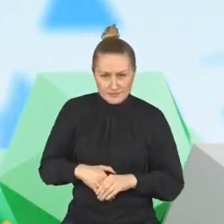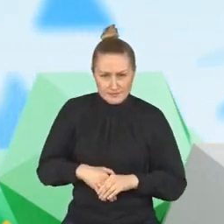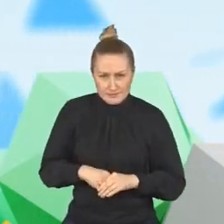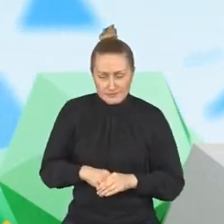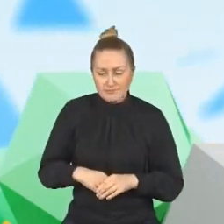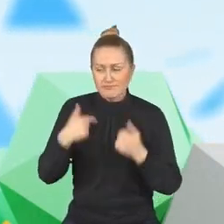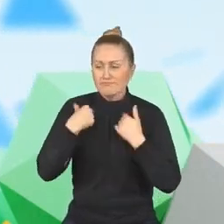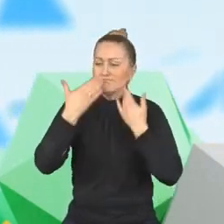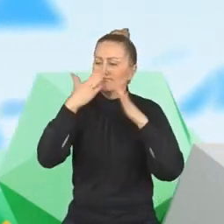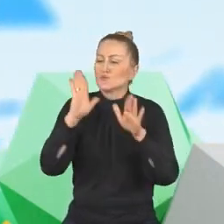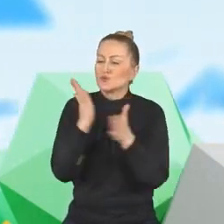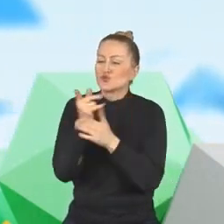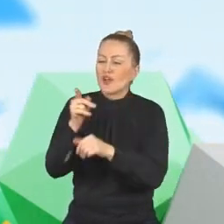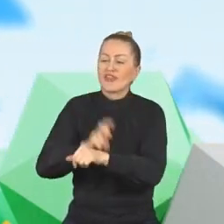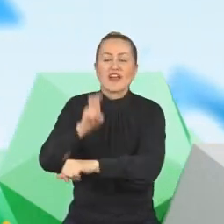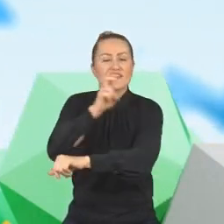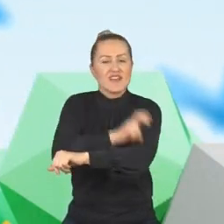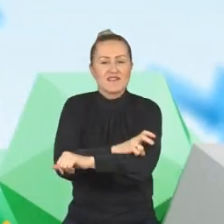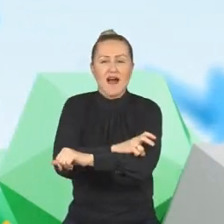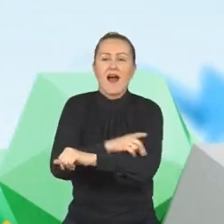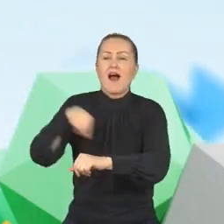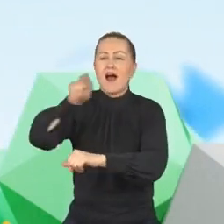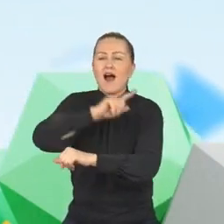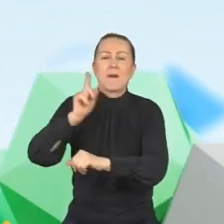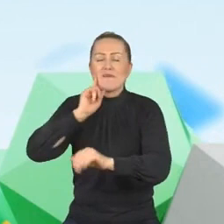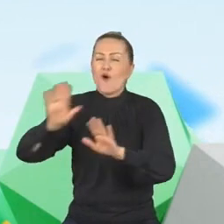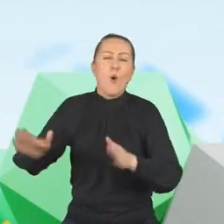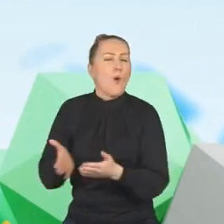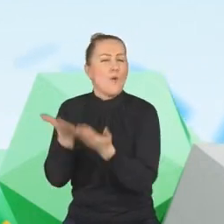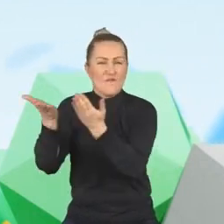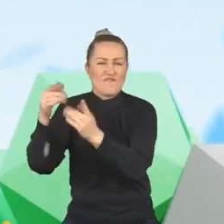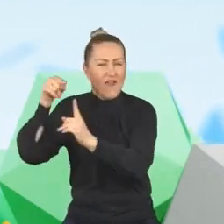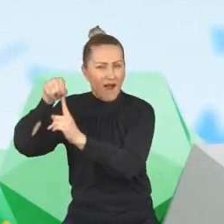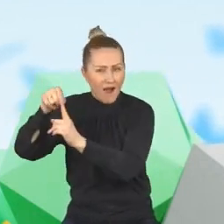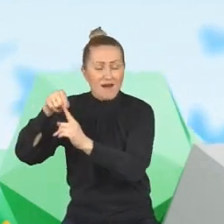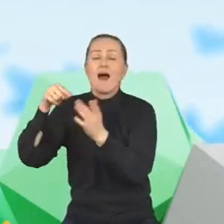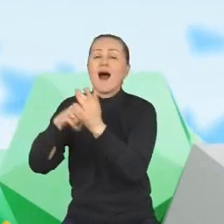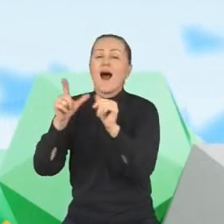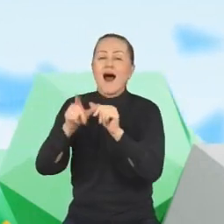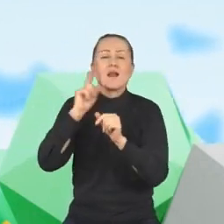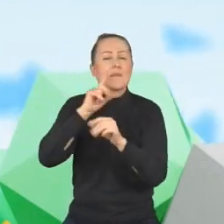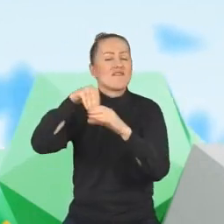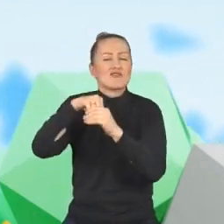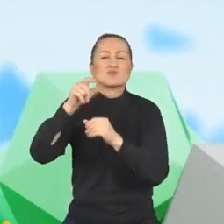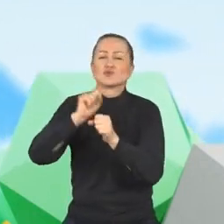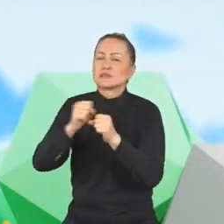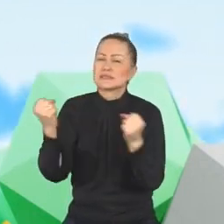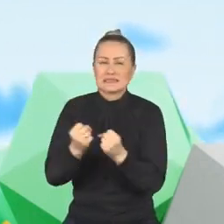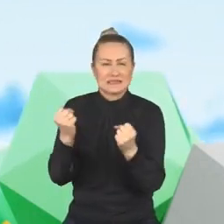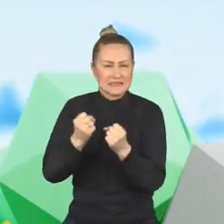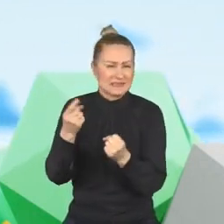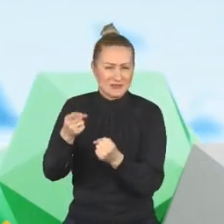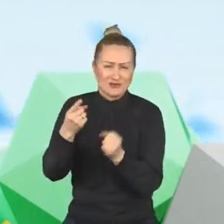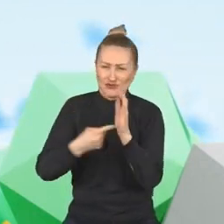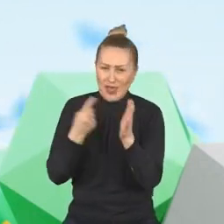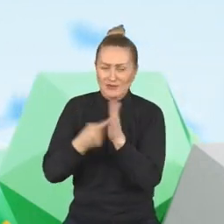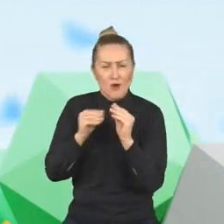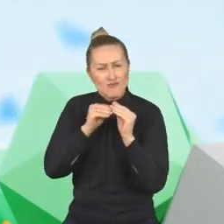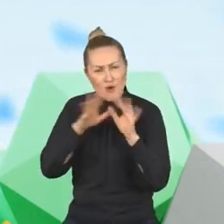ofiarnego, ale przygotowałem dla Was jeszcze dwie kolejne, które w moim odczuciu są niezwykle popularne i na pewno natrafiacie na nie raz na jakiś czas.